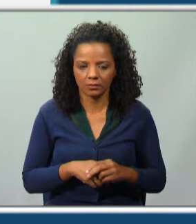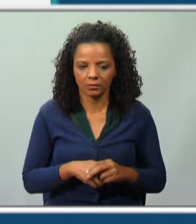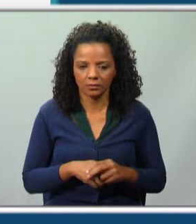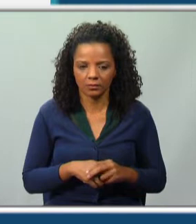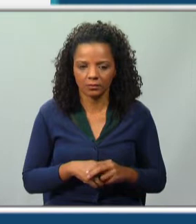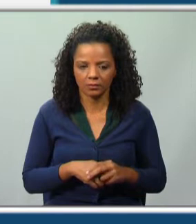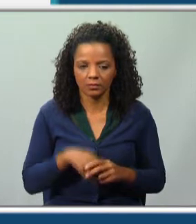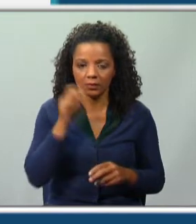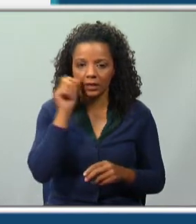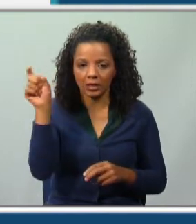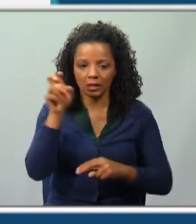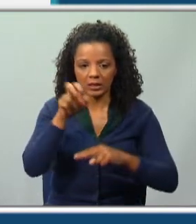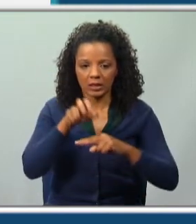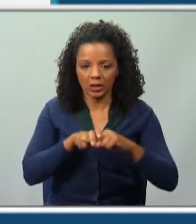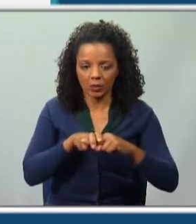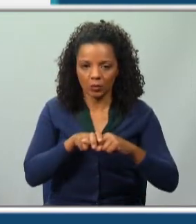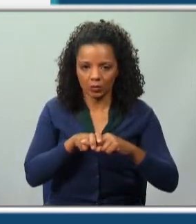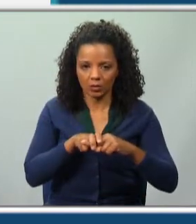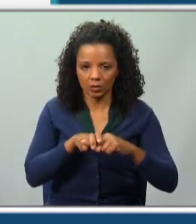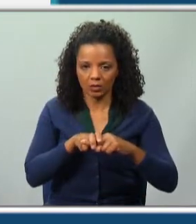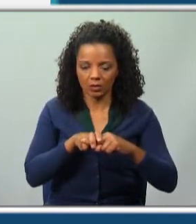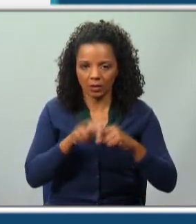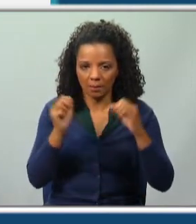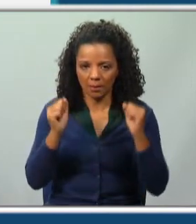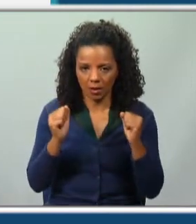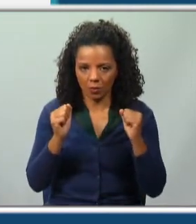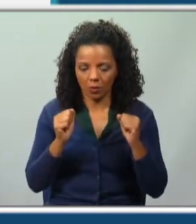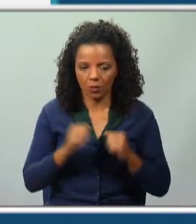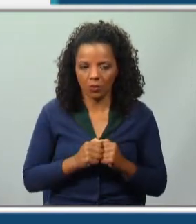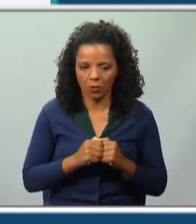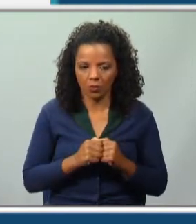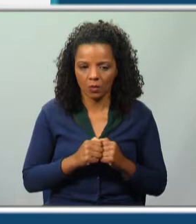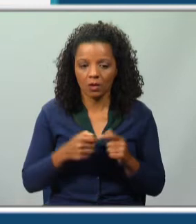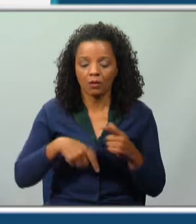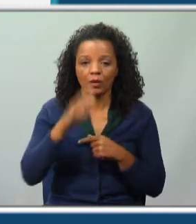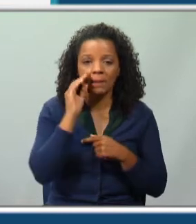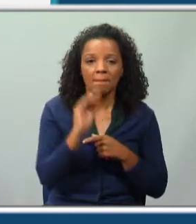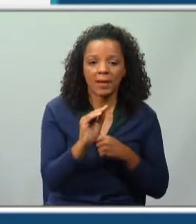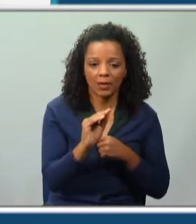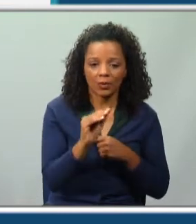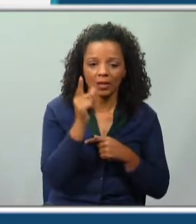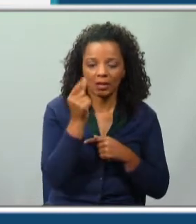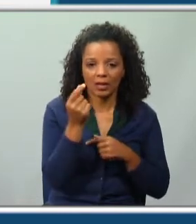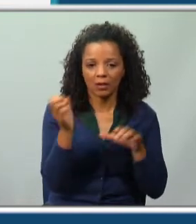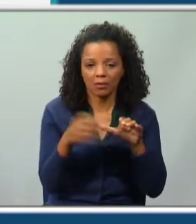e ele sentou-se no banco eu fui ao banco depositar dinheiro 他坐在長凳上我去銀行存錢